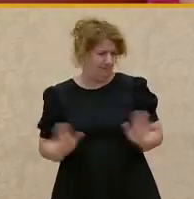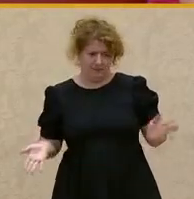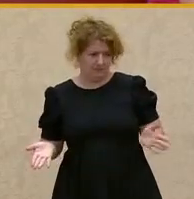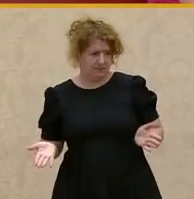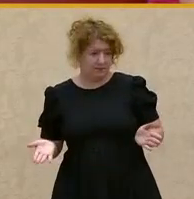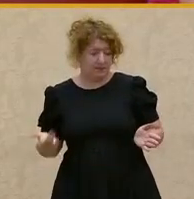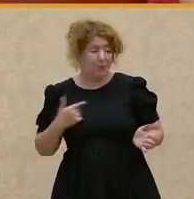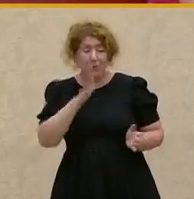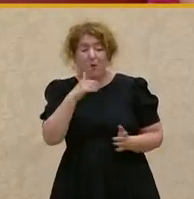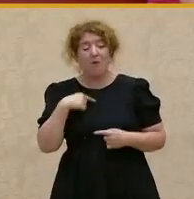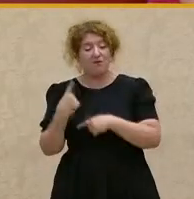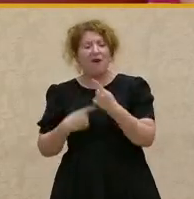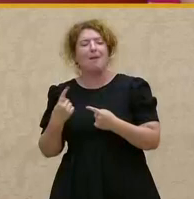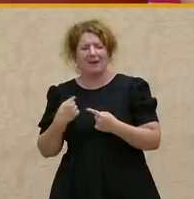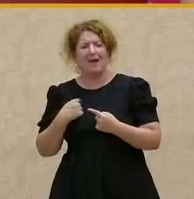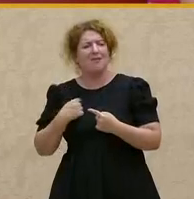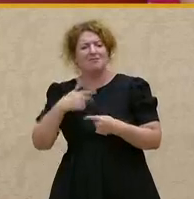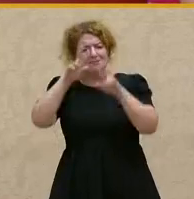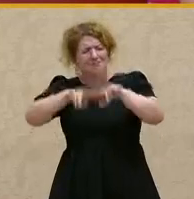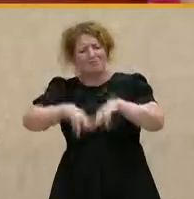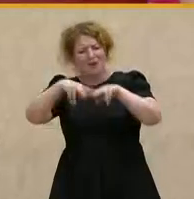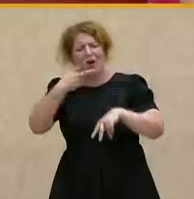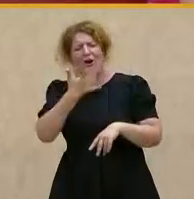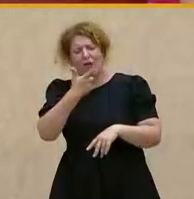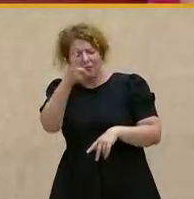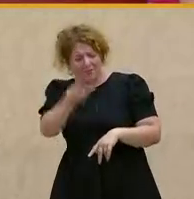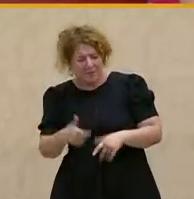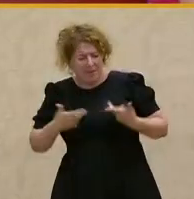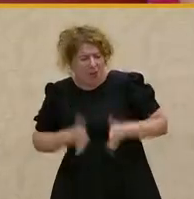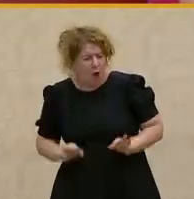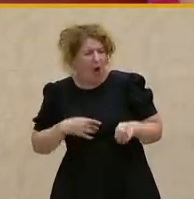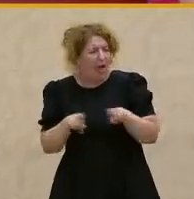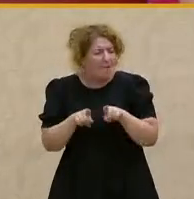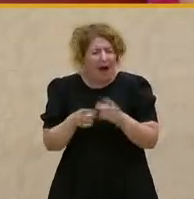que las familias saben lo que necesitan sus hijos, sus hermanos, padres o familiares con